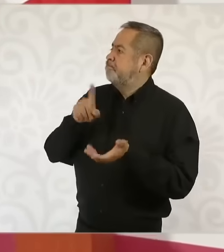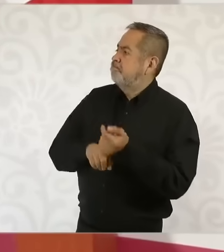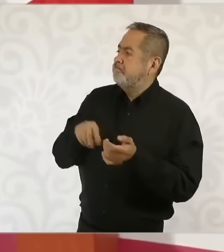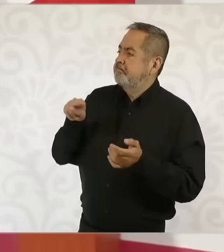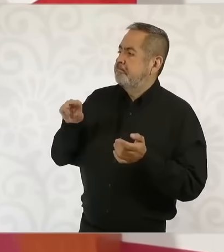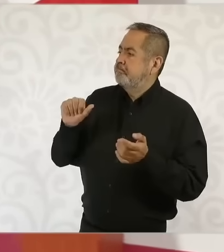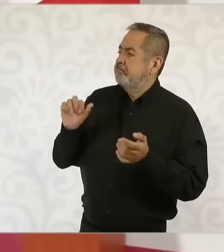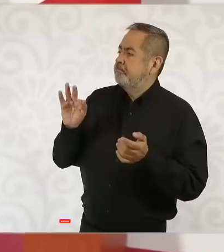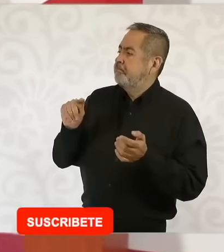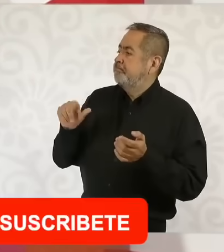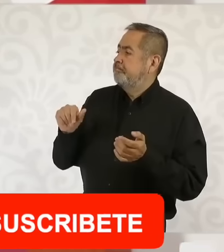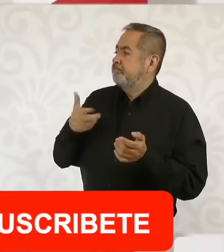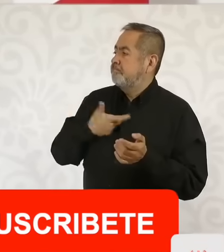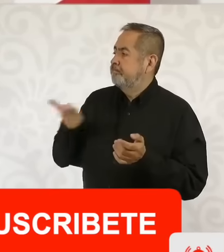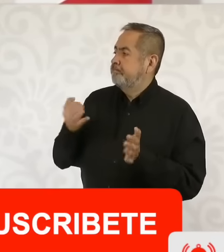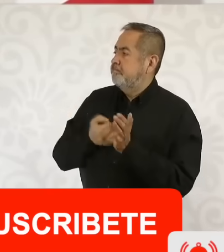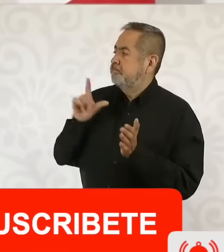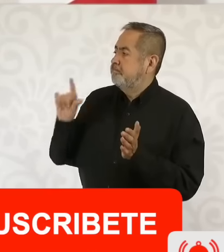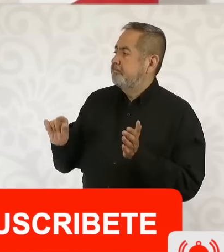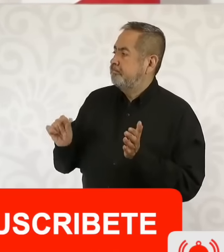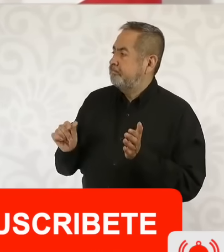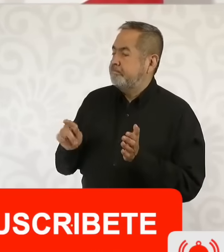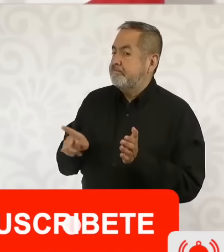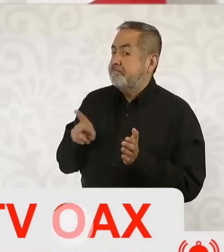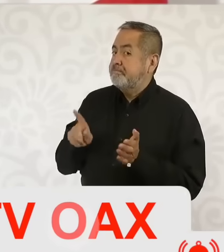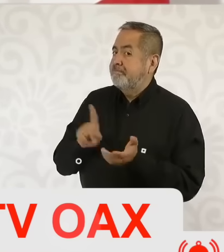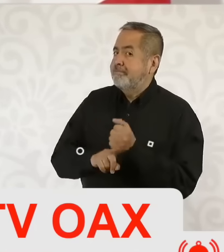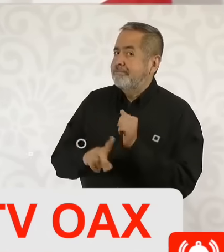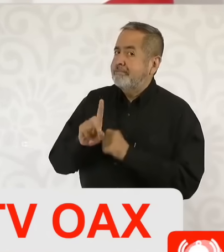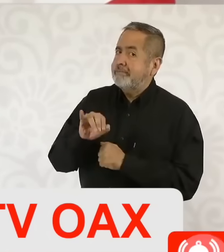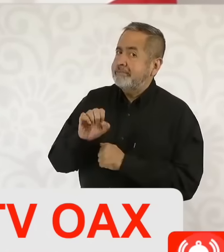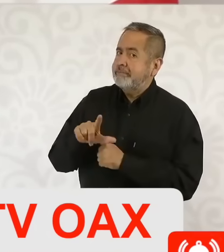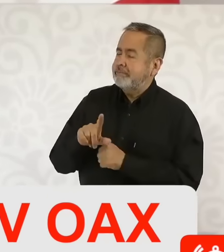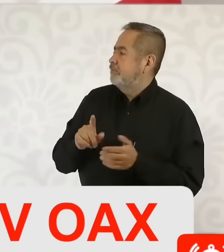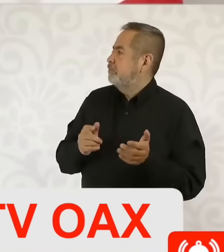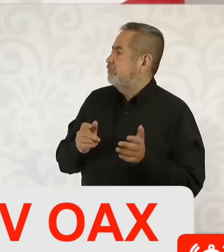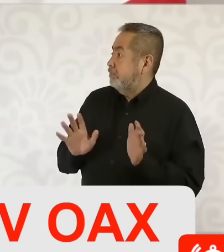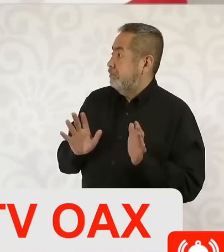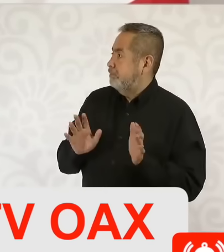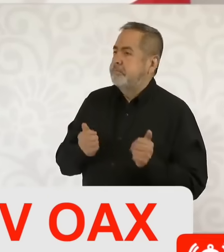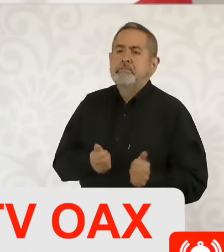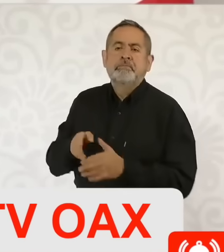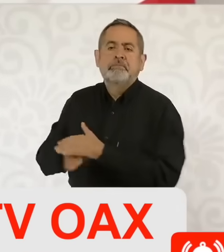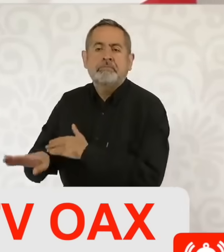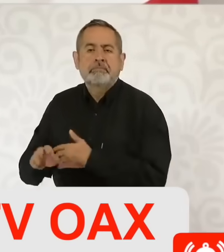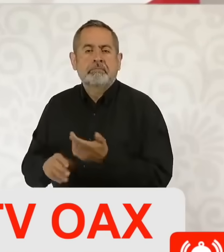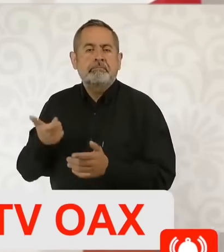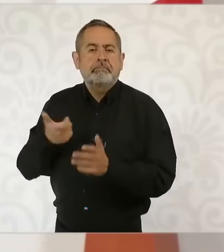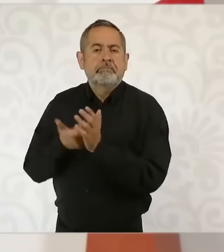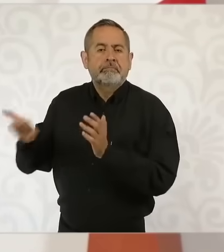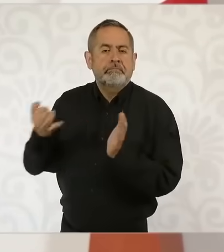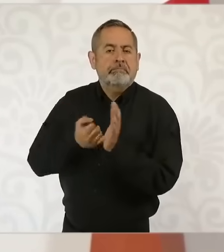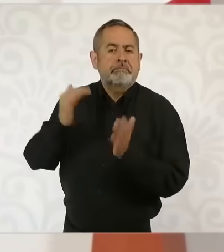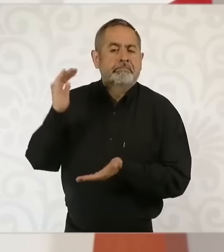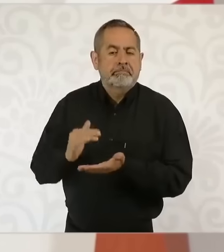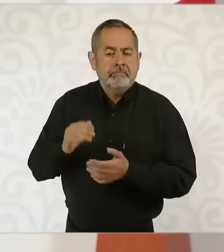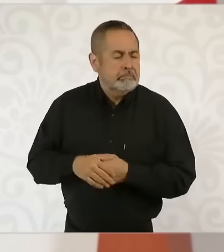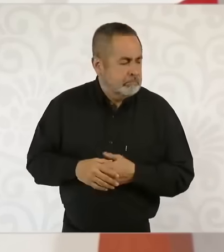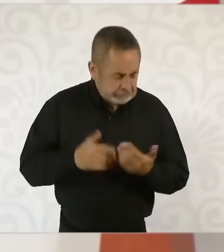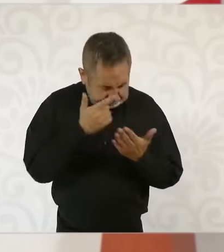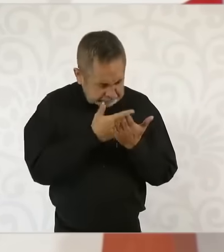impuestos o un impuesto diferente y eh y no se de le da seguimiento porque supuestamente se va a